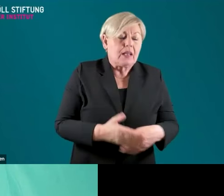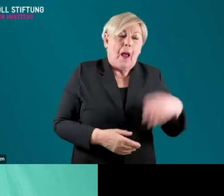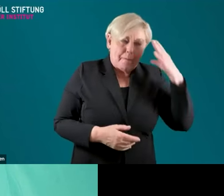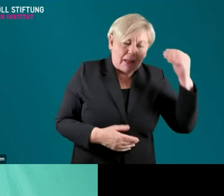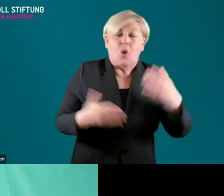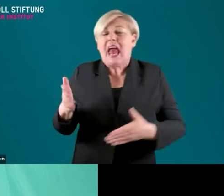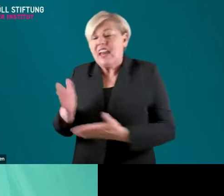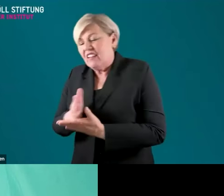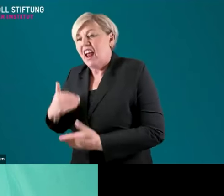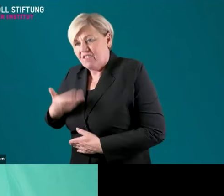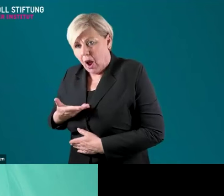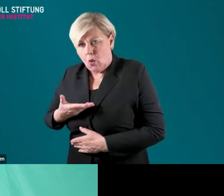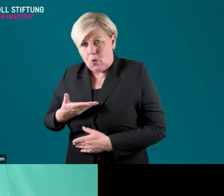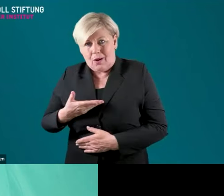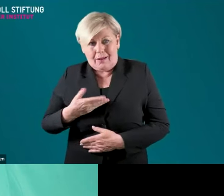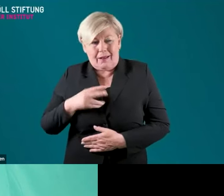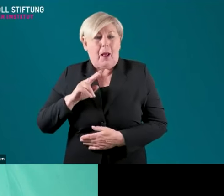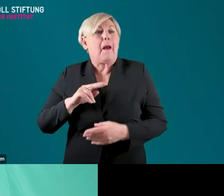Also dieses binäre.